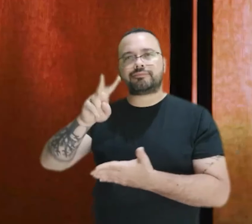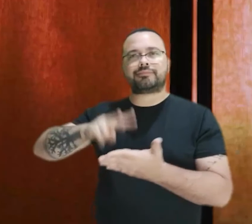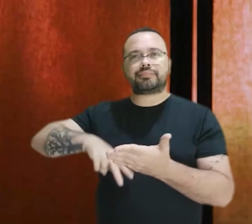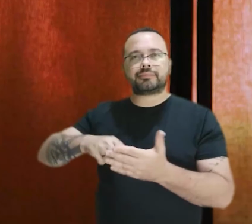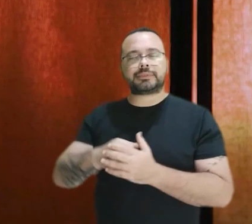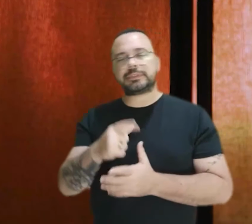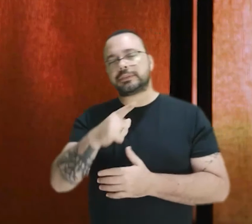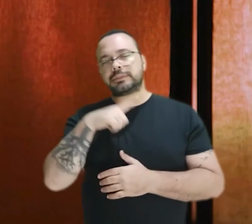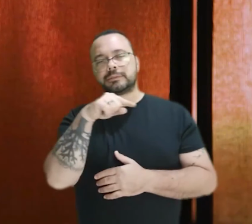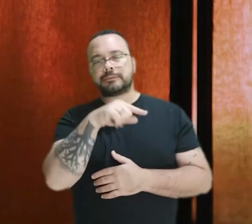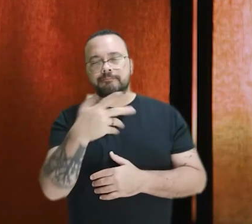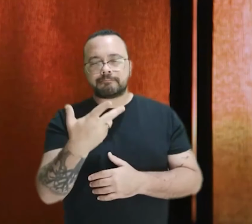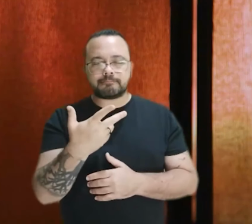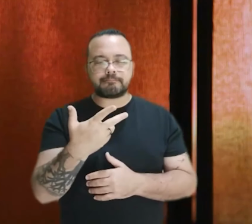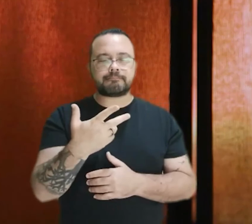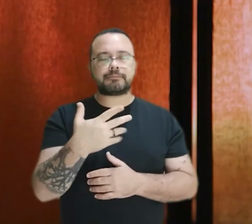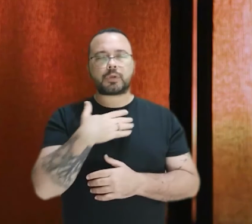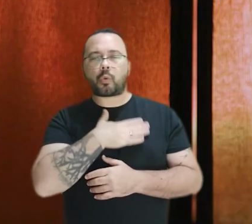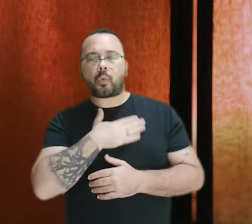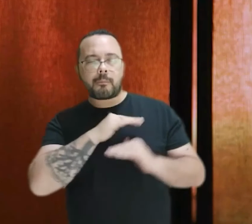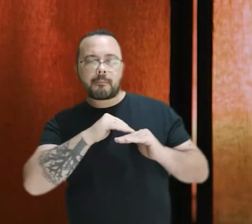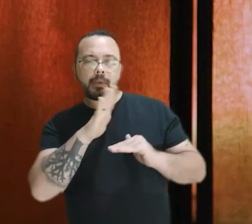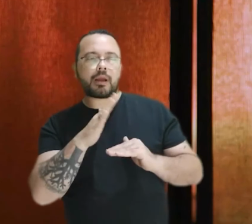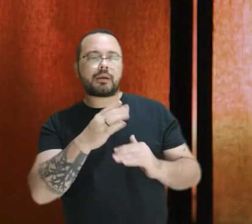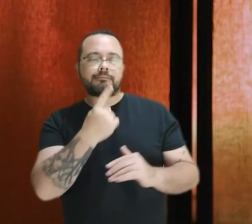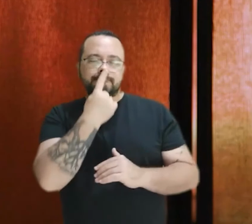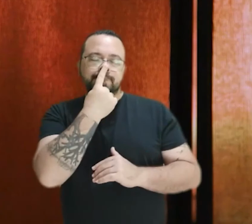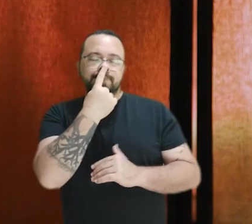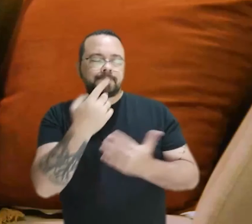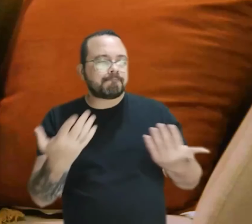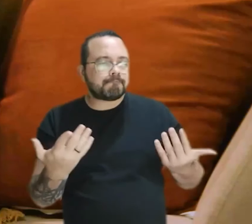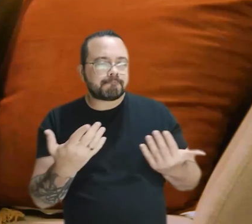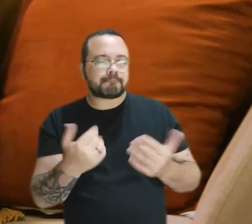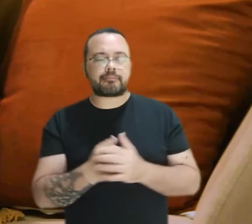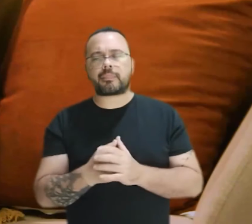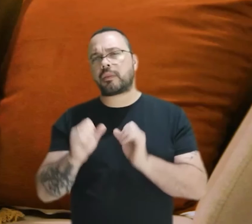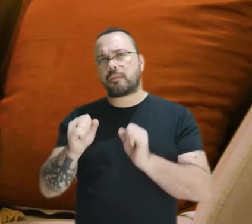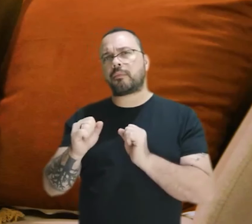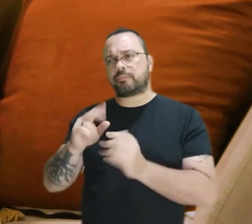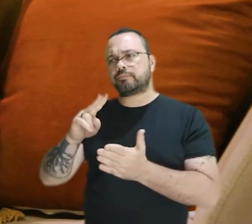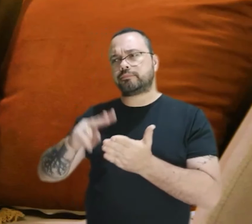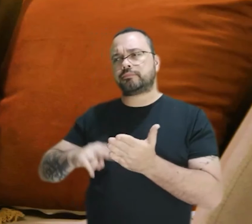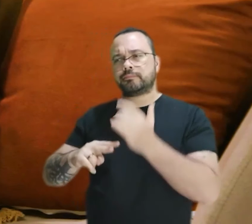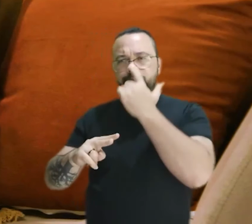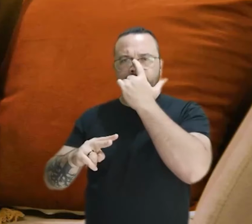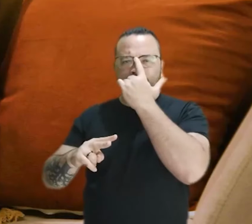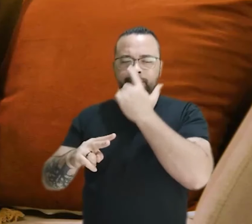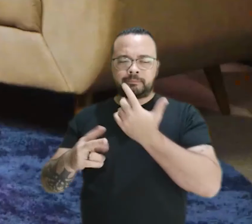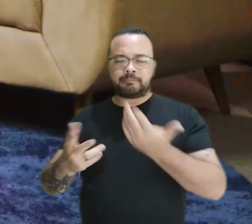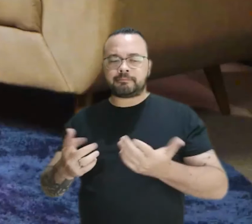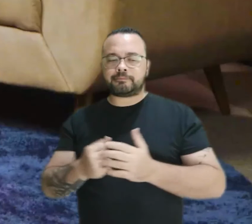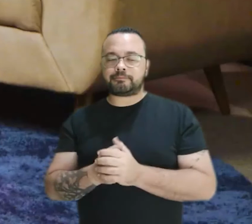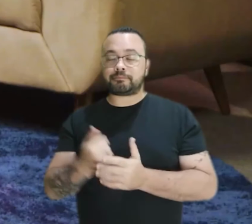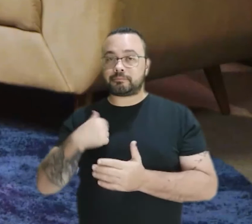Tem alguma que você goste muito? E que você... Eu posso ler alguma coisa. Eu vou ler esse aqui,